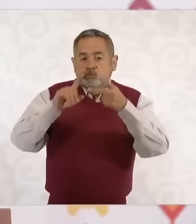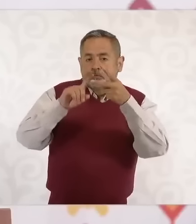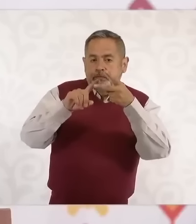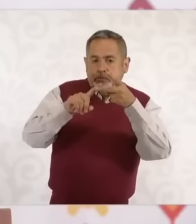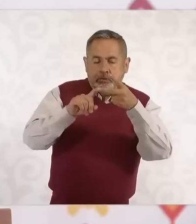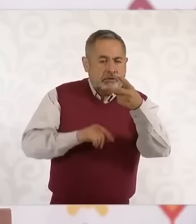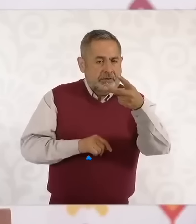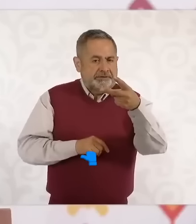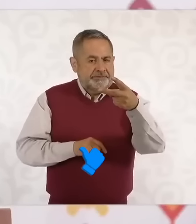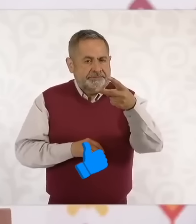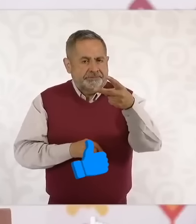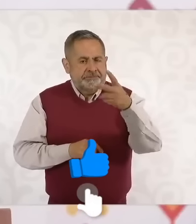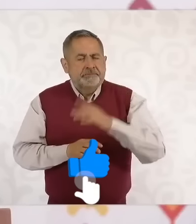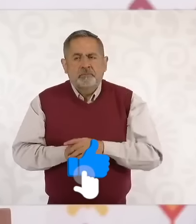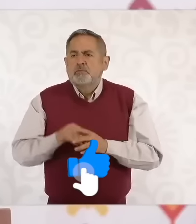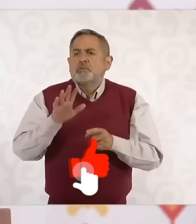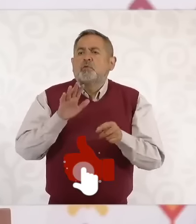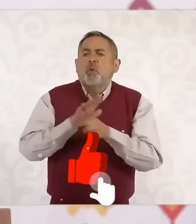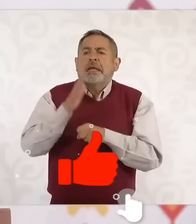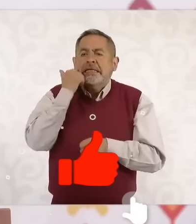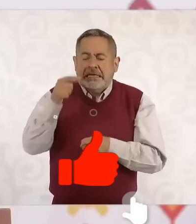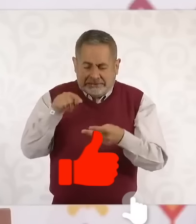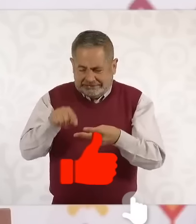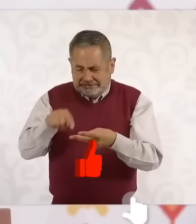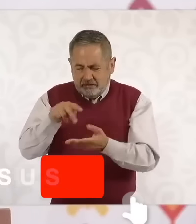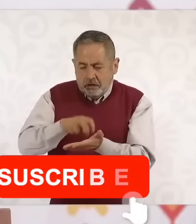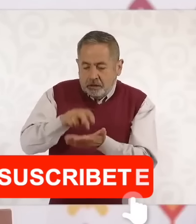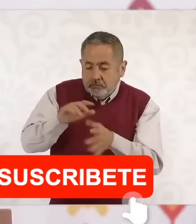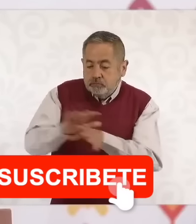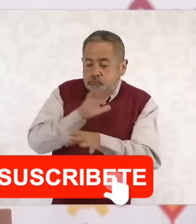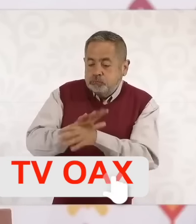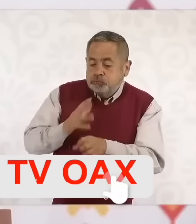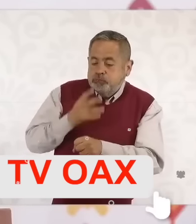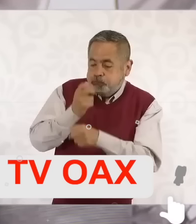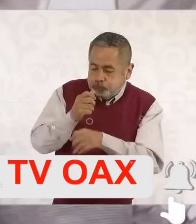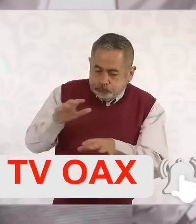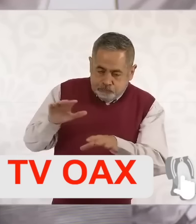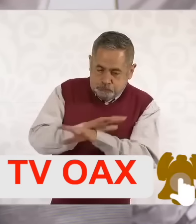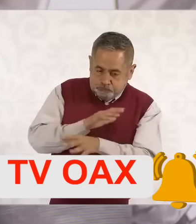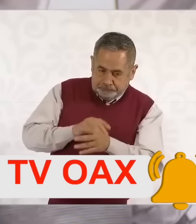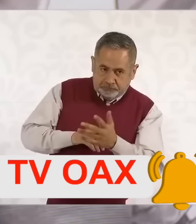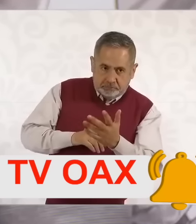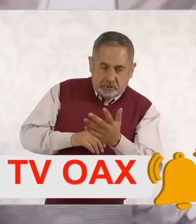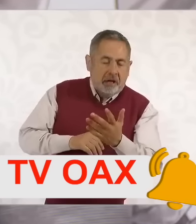¿qué planteas que se revise o se mejore o se perfeccione o se modifique. Entonces, ahí tienes